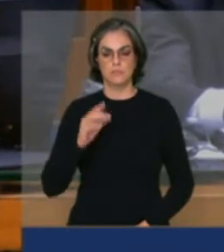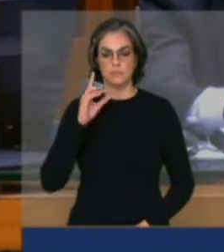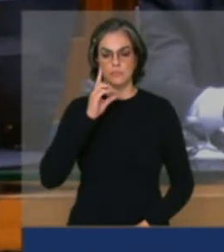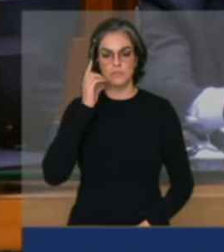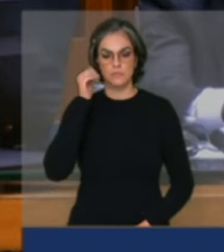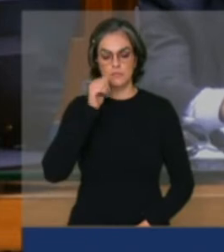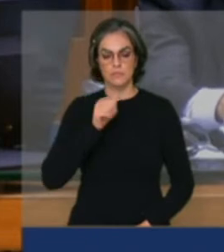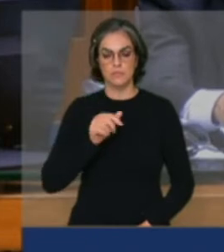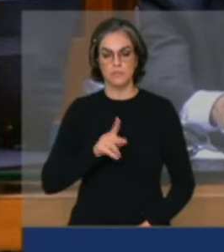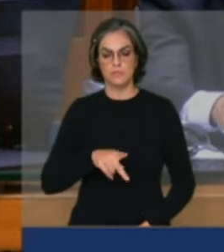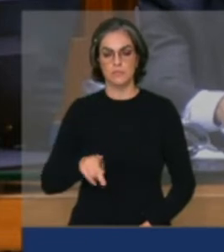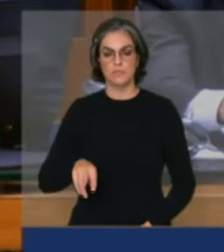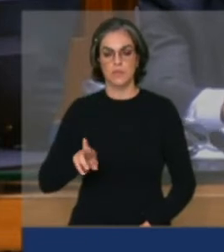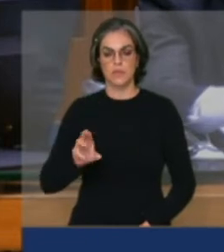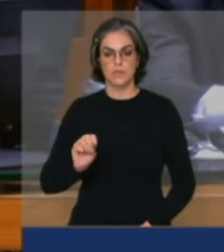DEPUTADA ROSA NEIDE, ATRAVÀS DO SISTEMA. ANTES, É ,